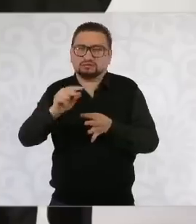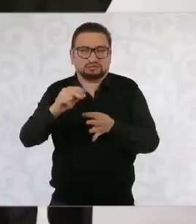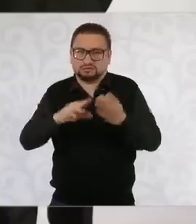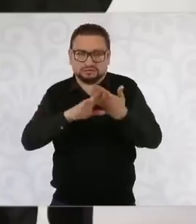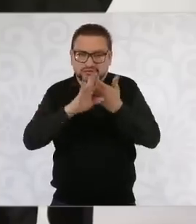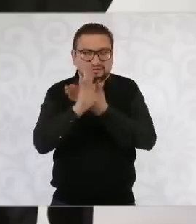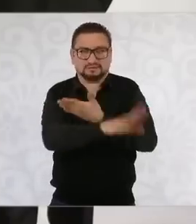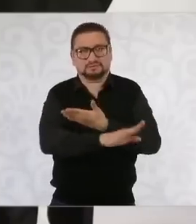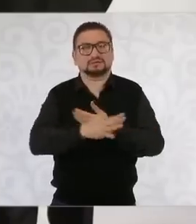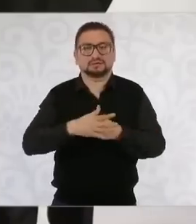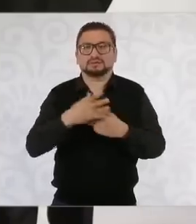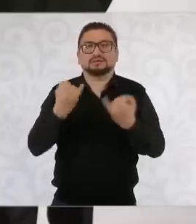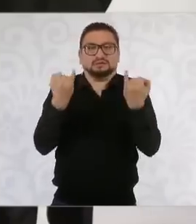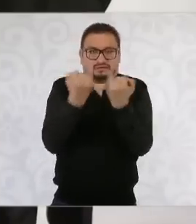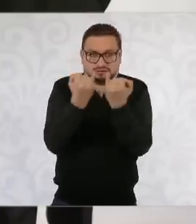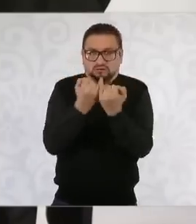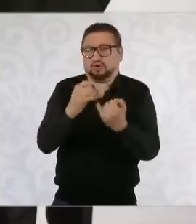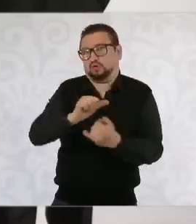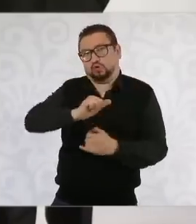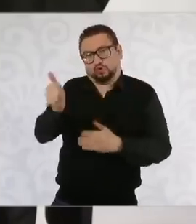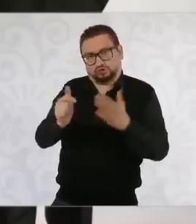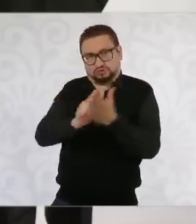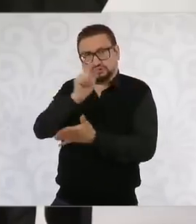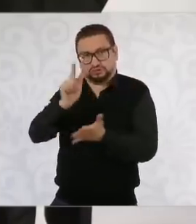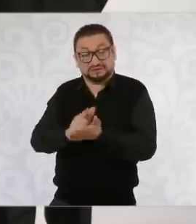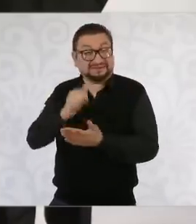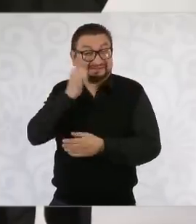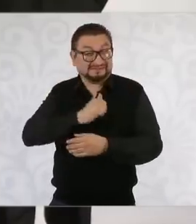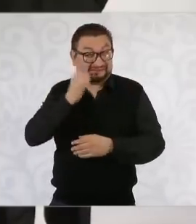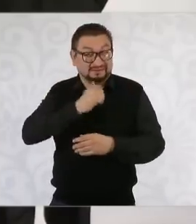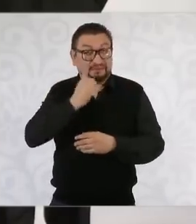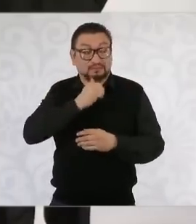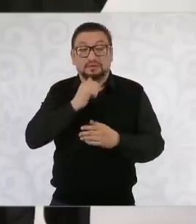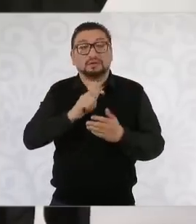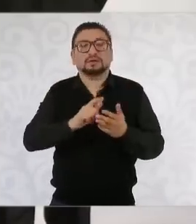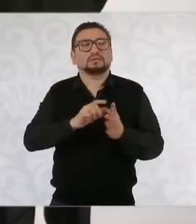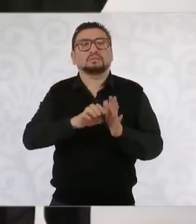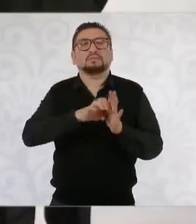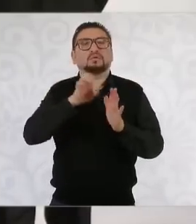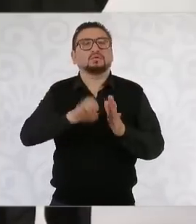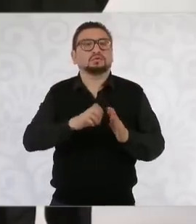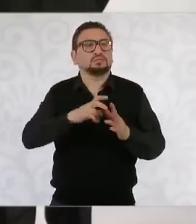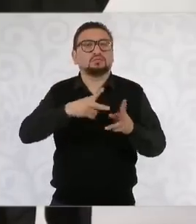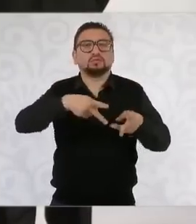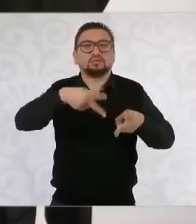y también los otros delitos porque no siempre tenemos delitos por ejemplo de robo de vehículo